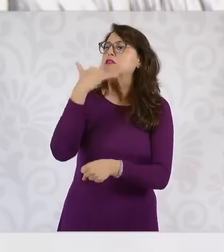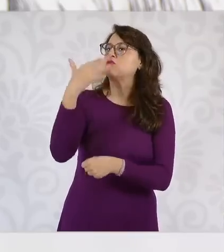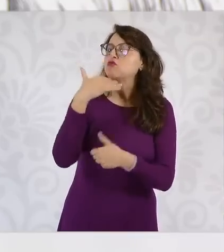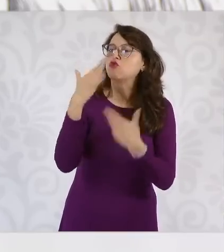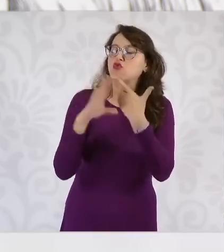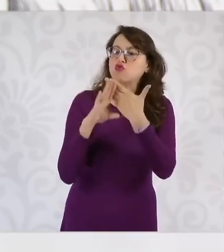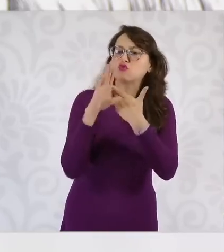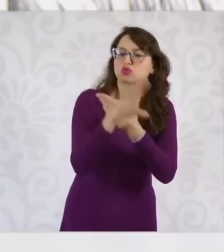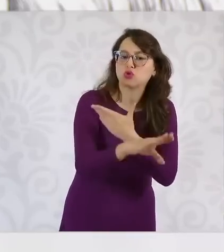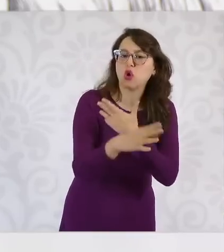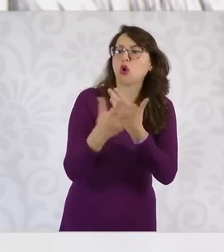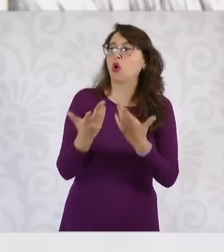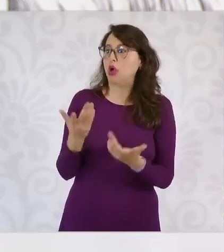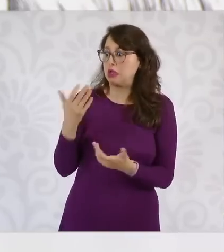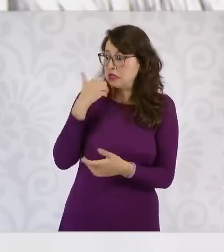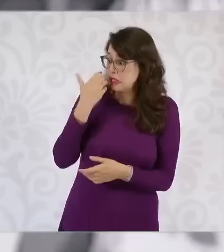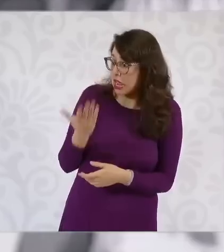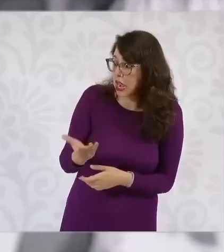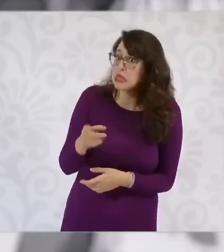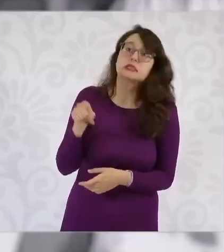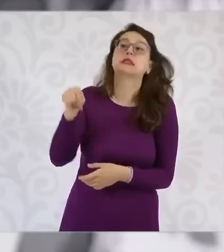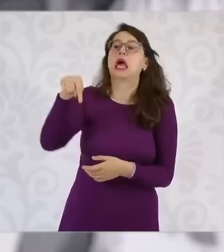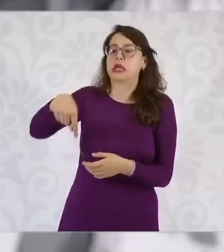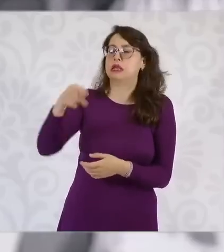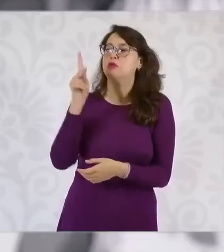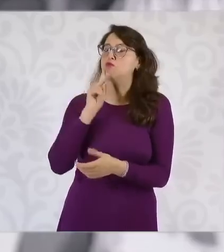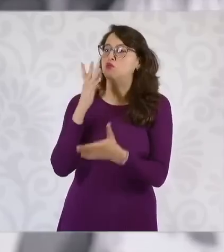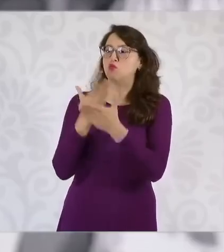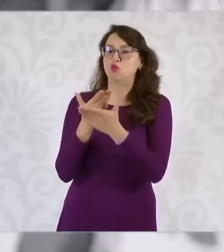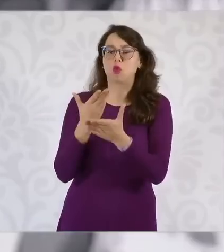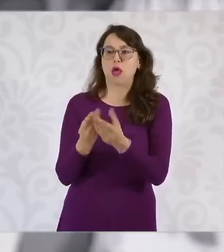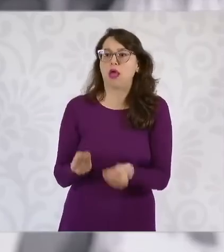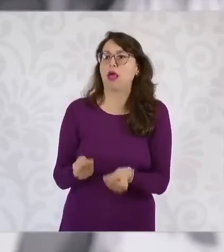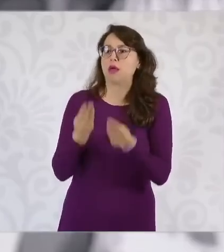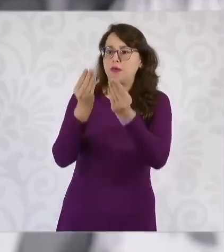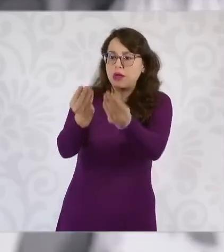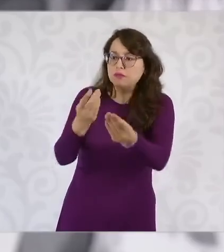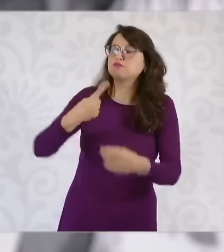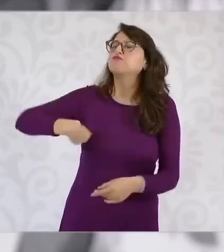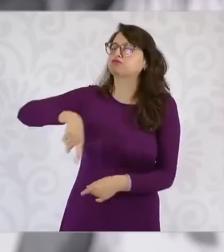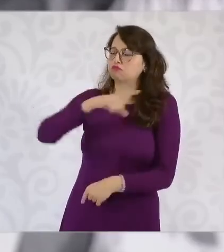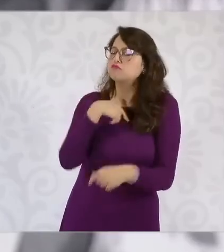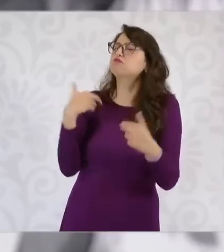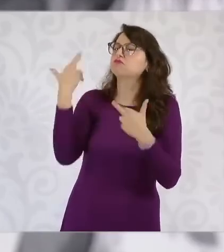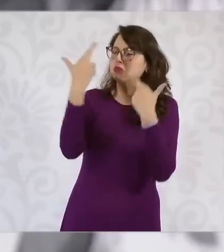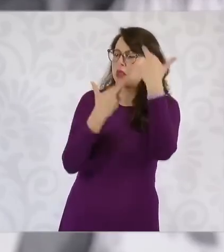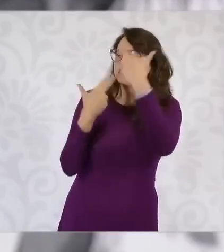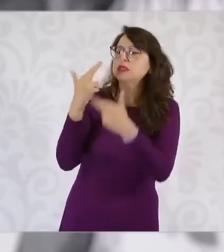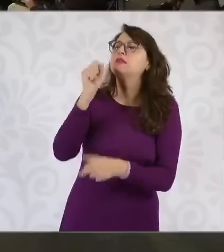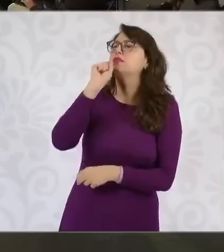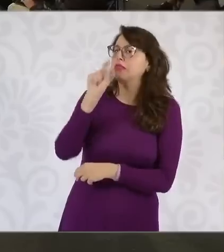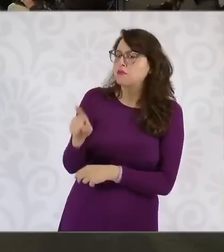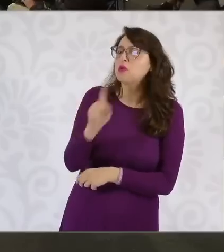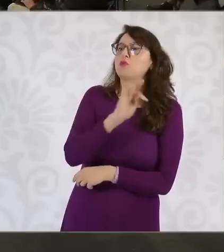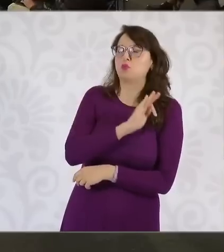se los puedes dejar aquí atención ciudadana y que se revise Entonces que se revise el